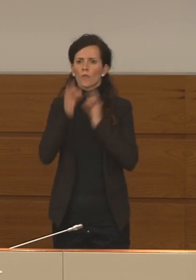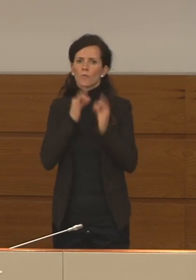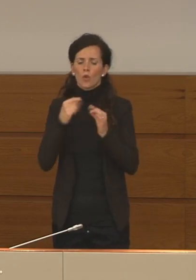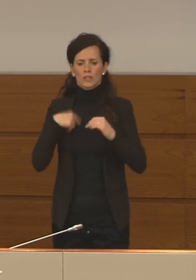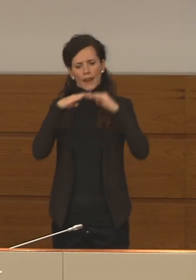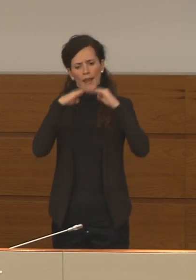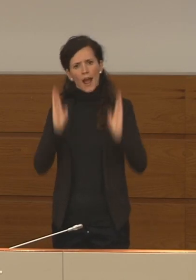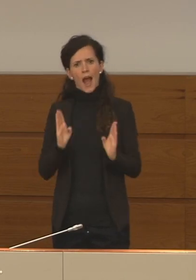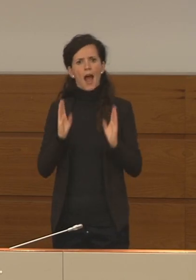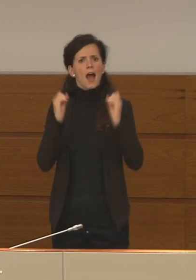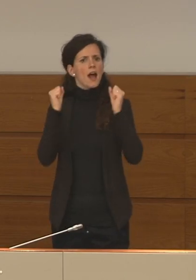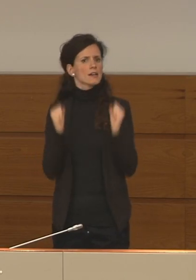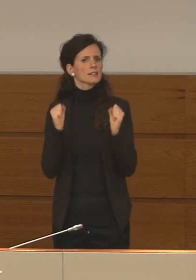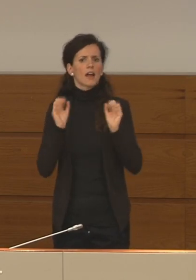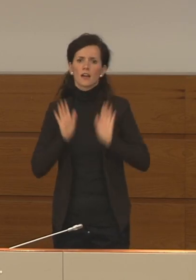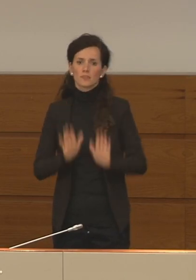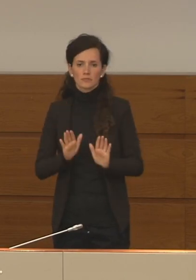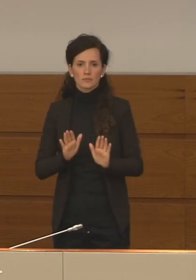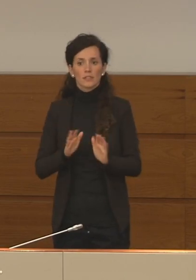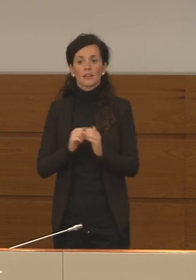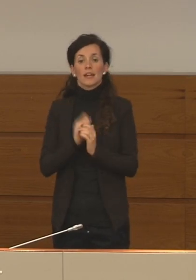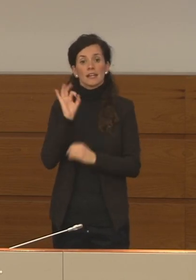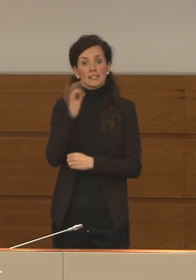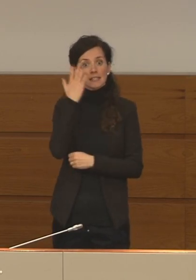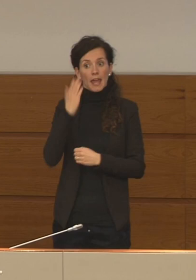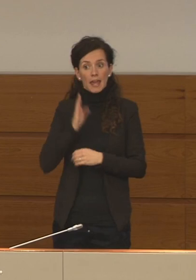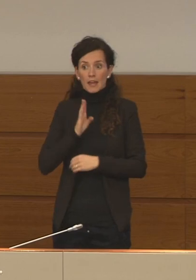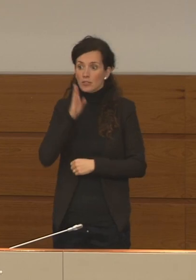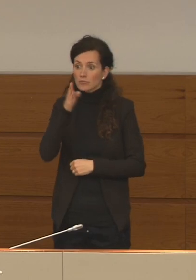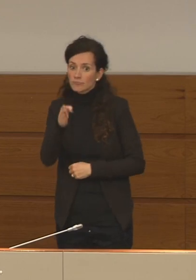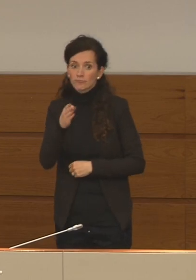abitazione, se devono muoversi evitino ovviamente